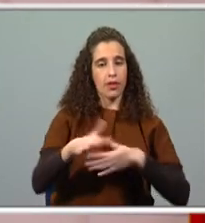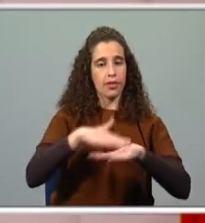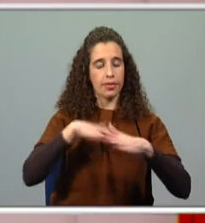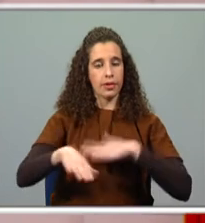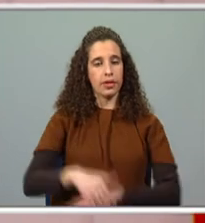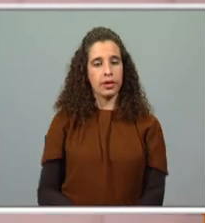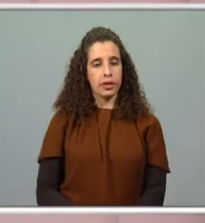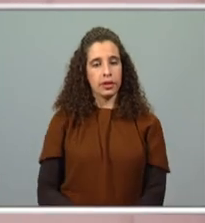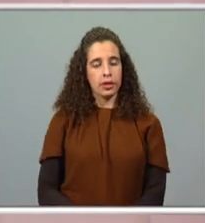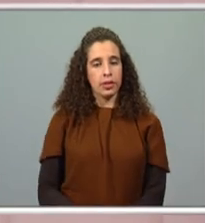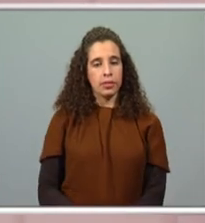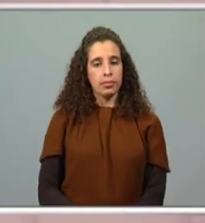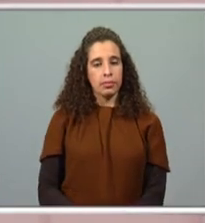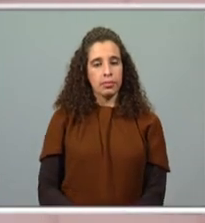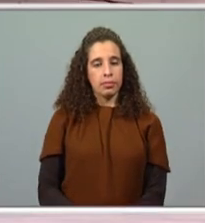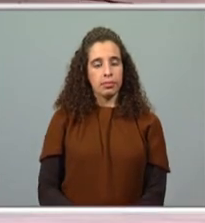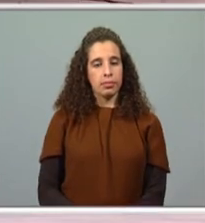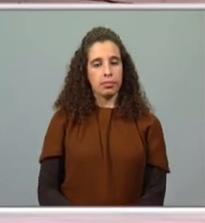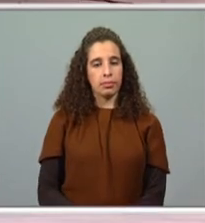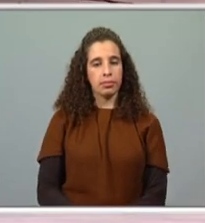fazer brevemente 盡快做